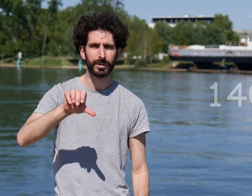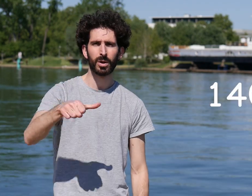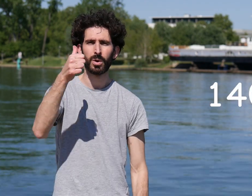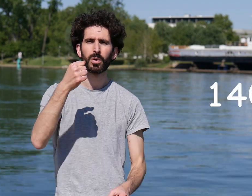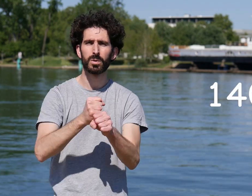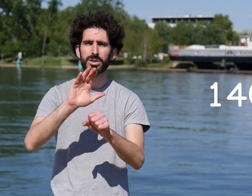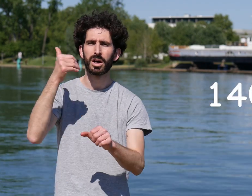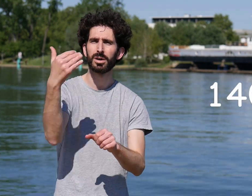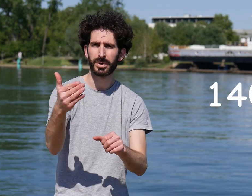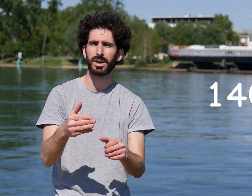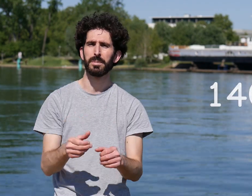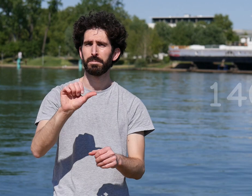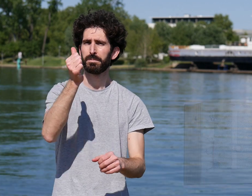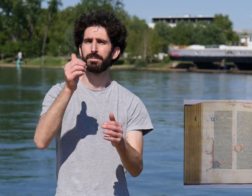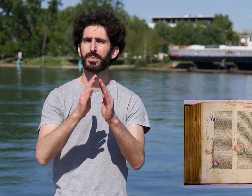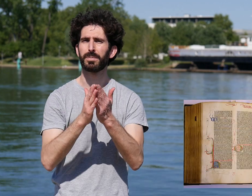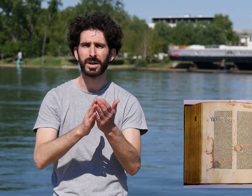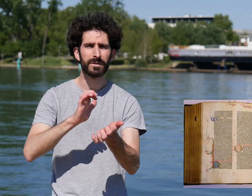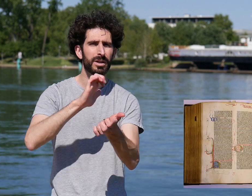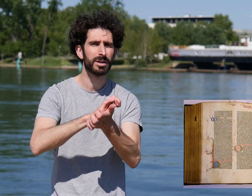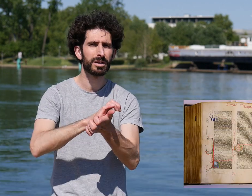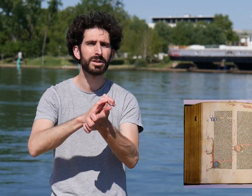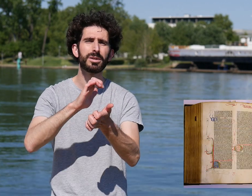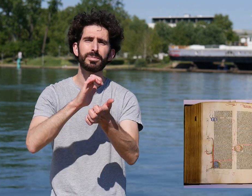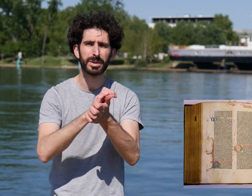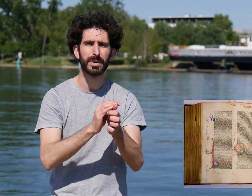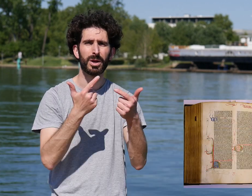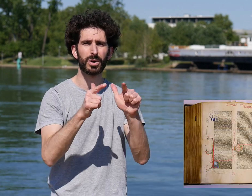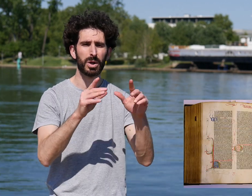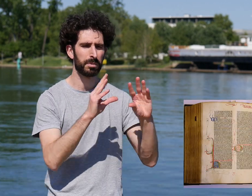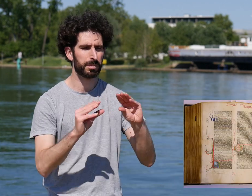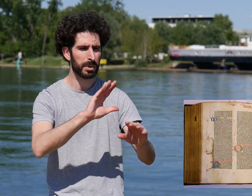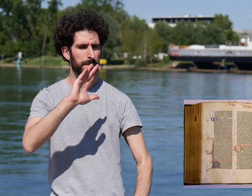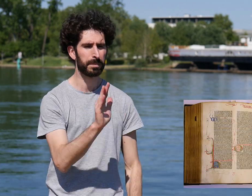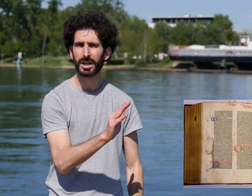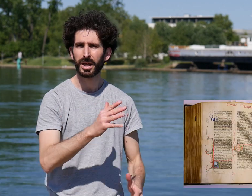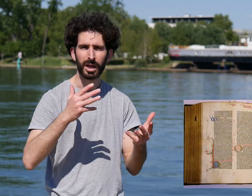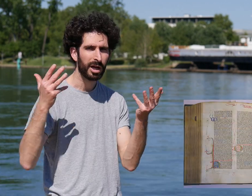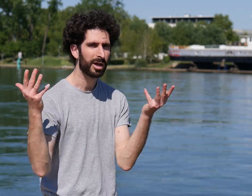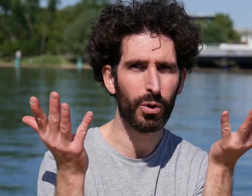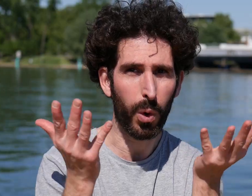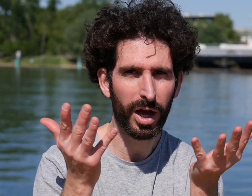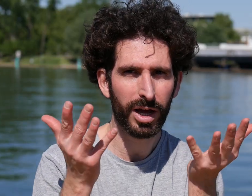Onze ans plus tard, un premier livre fut imprimé dans la langue vulgaire du peuple qui était...